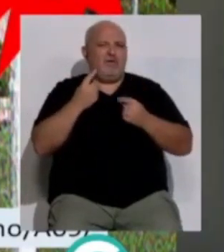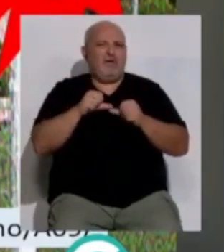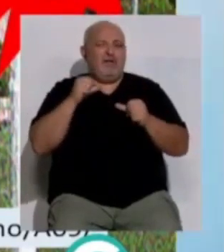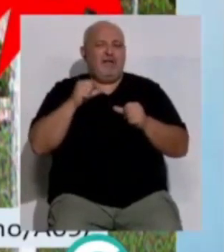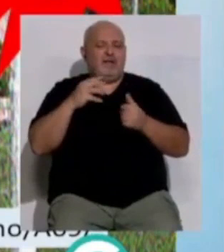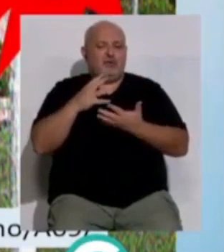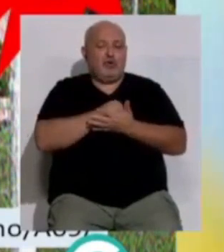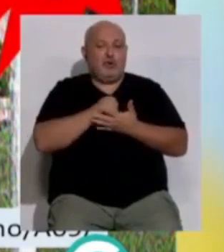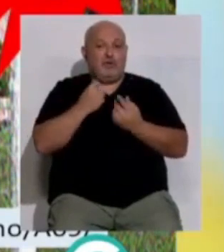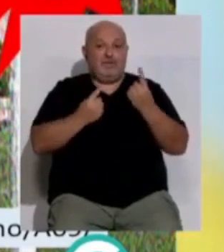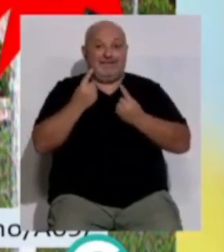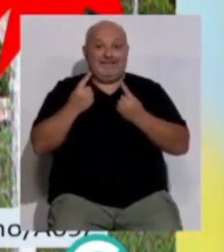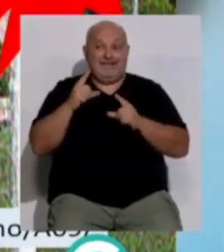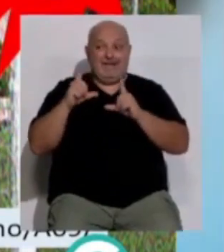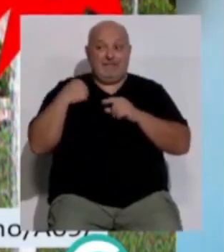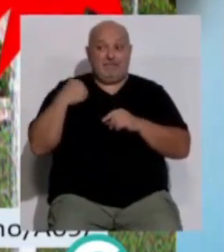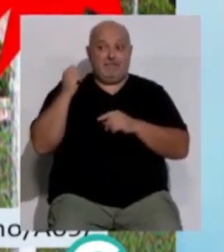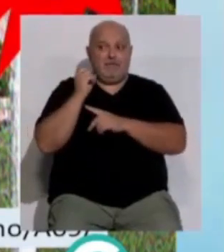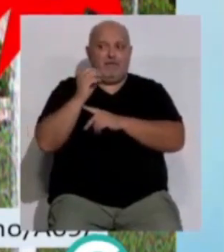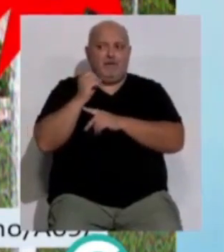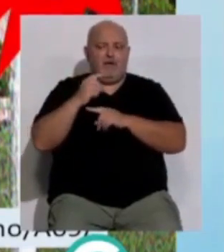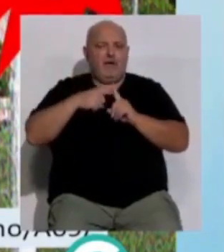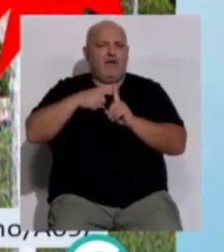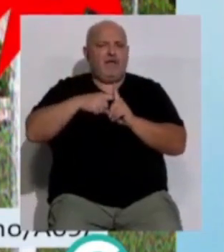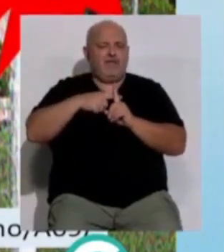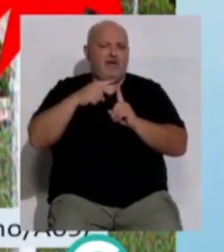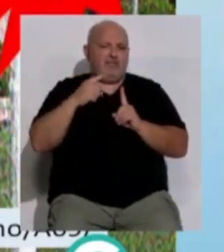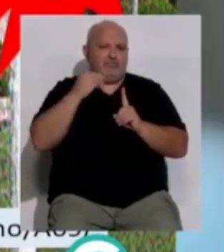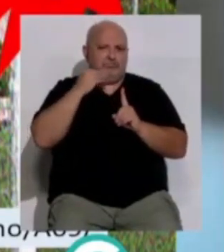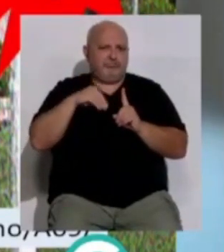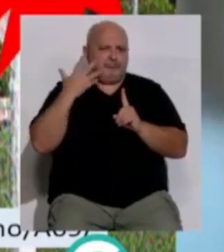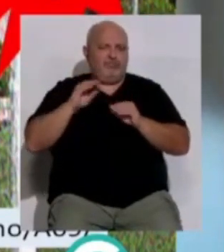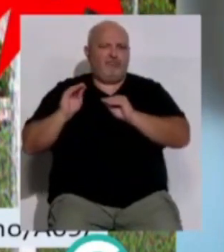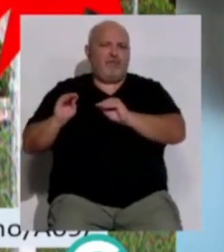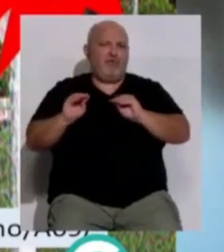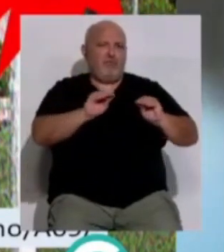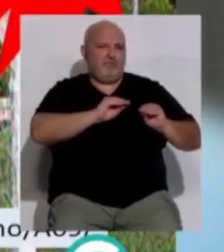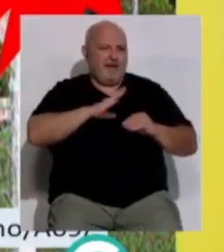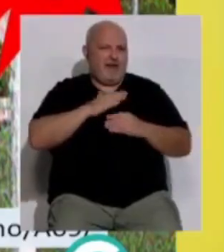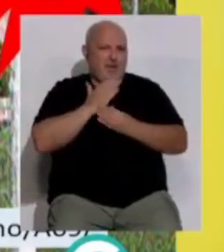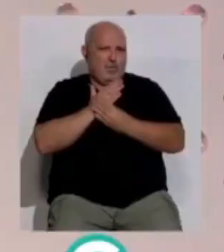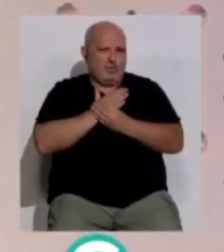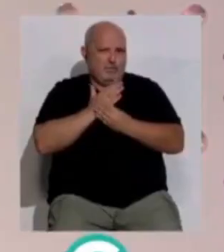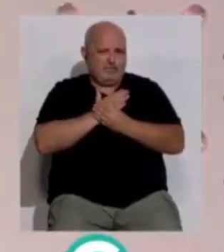todos los ponentes tienen un nivel extraordinario Yo creo que es una buena oportunidad para no te